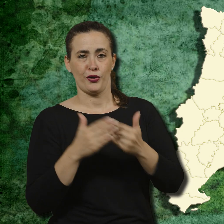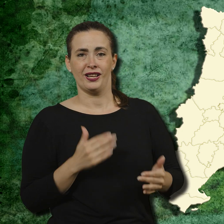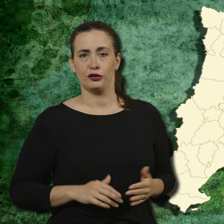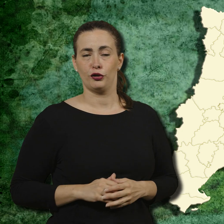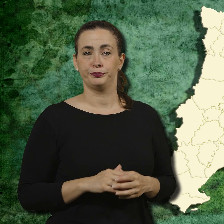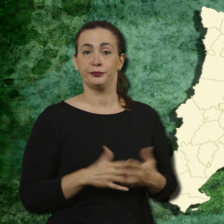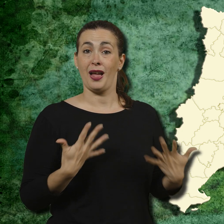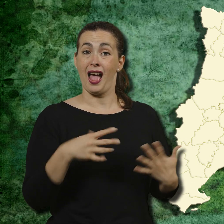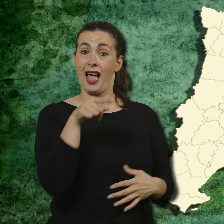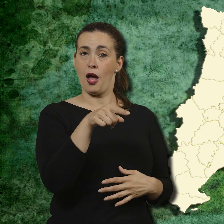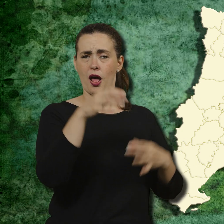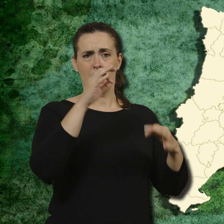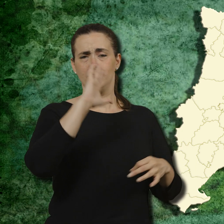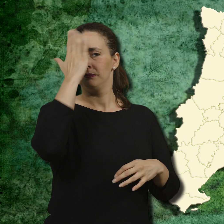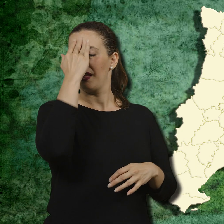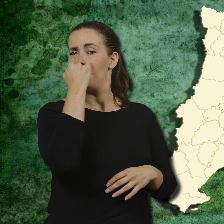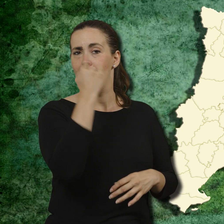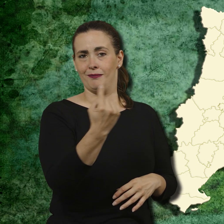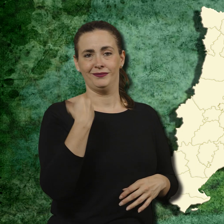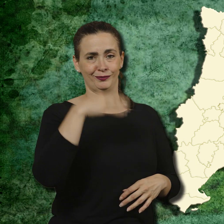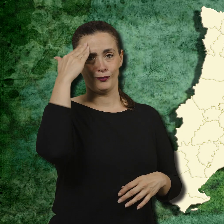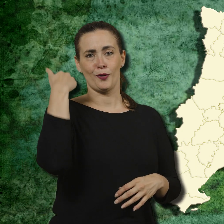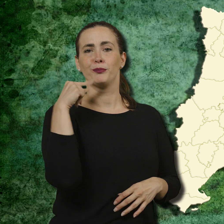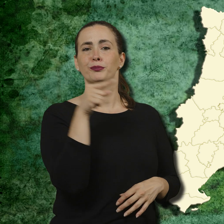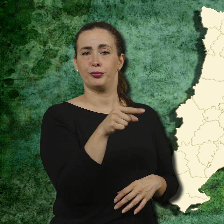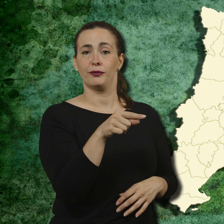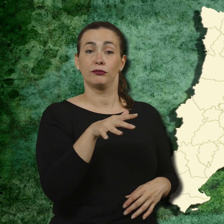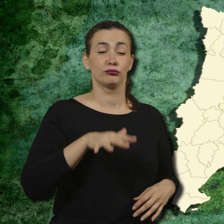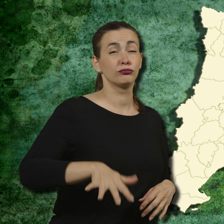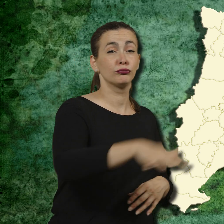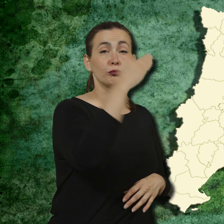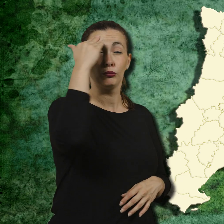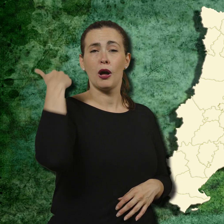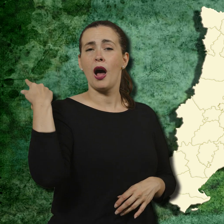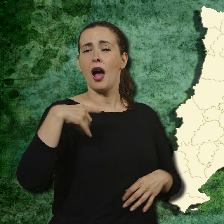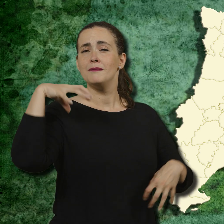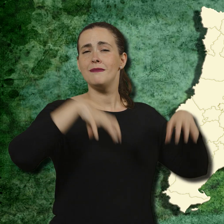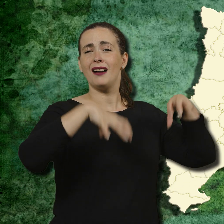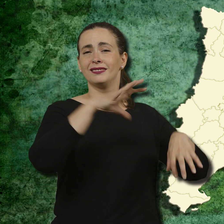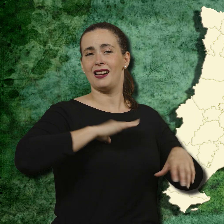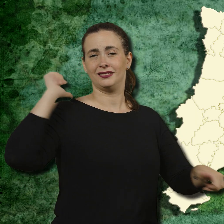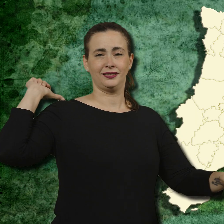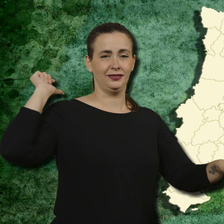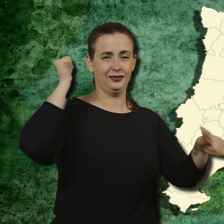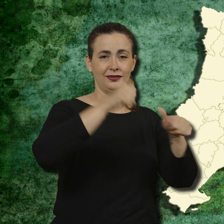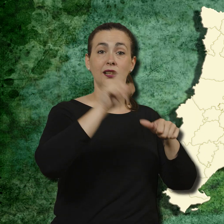que s'ha convertit en un dels principals atractius. El llegat de les masies escampades per tot el terme,